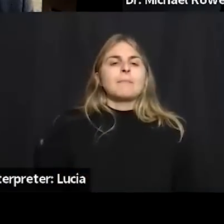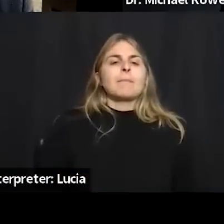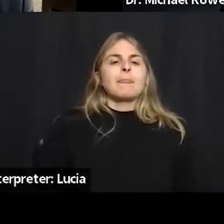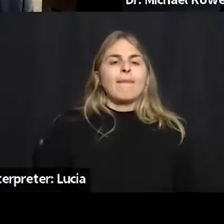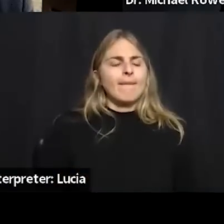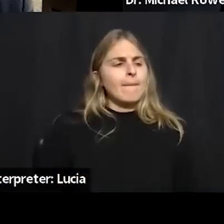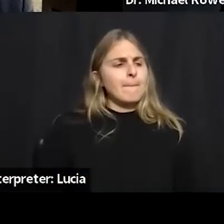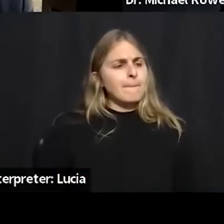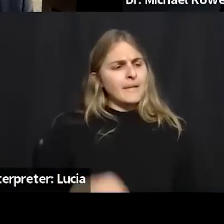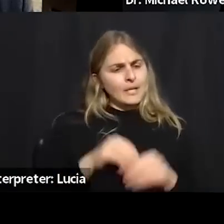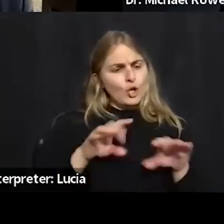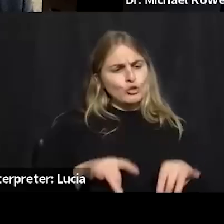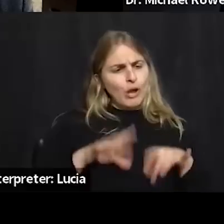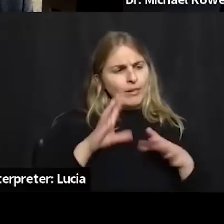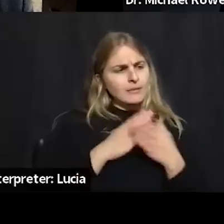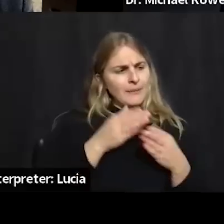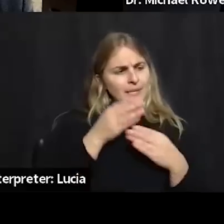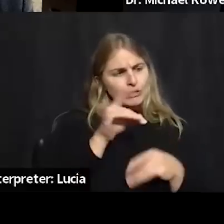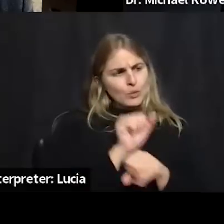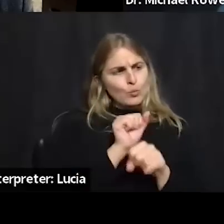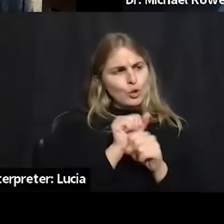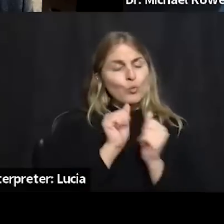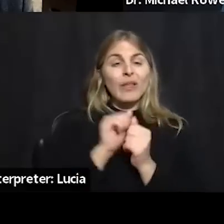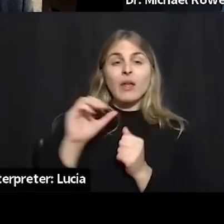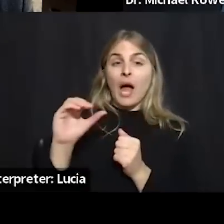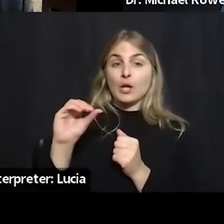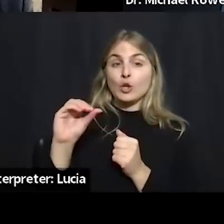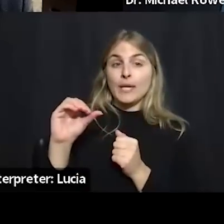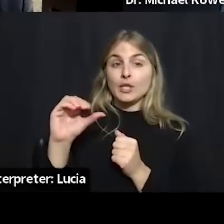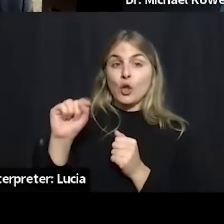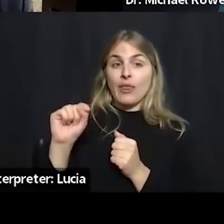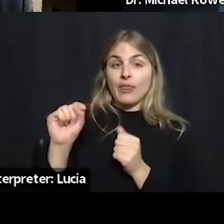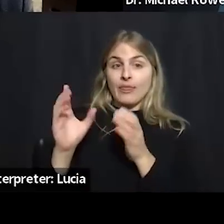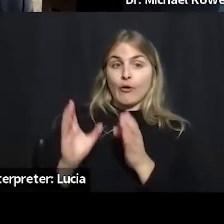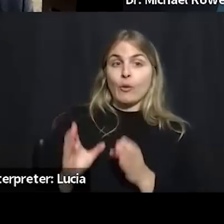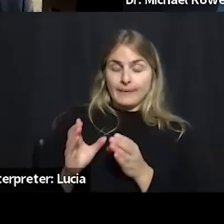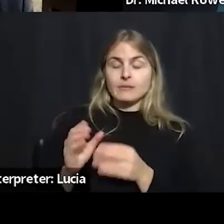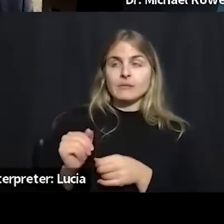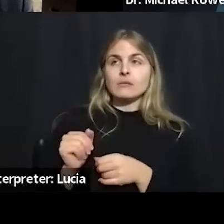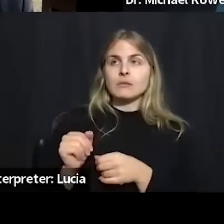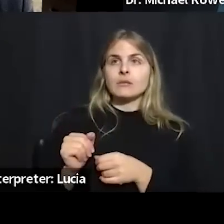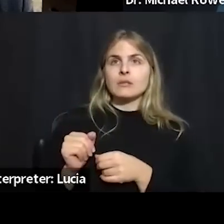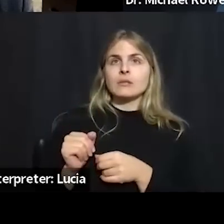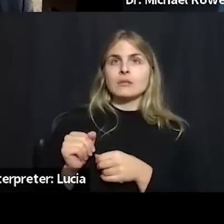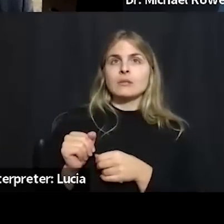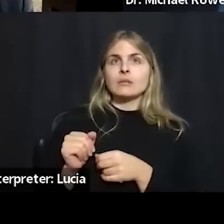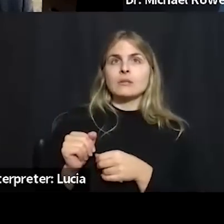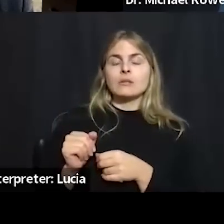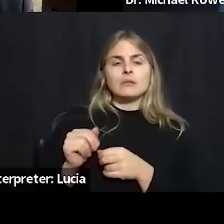En Australia, se ha hecho un trabajo realmente interesante con terapeutas ocupacionales que apoyan a las personas con esa exposición gradual al nuevo entorno